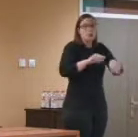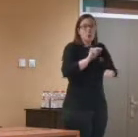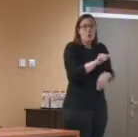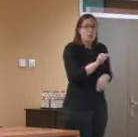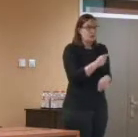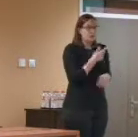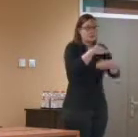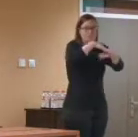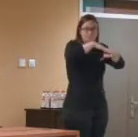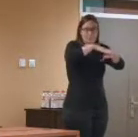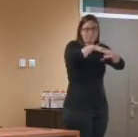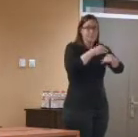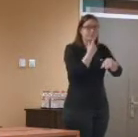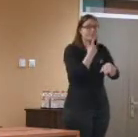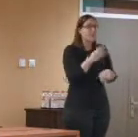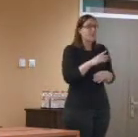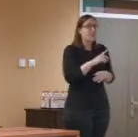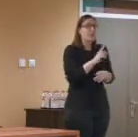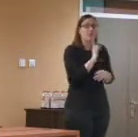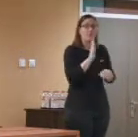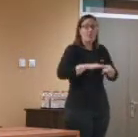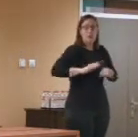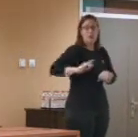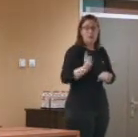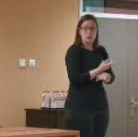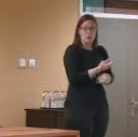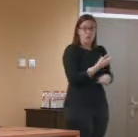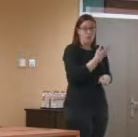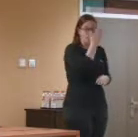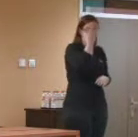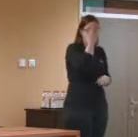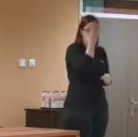que de los delitos de los que se acusaba a Carlos Fabra, caigan todos, se